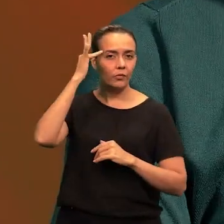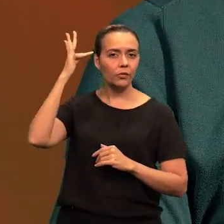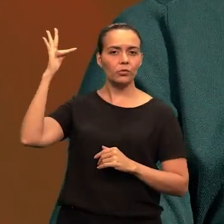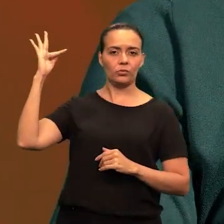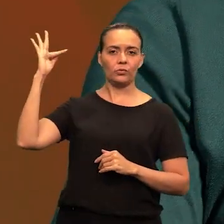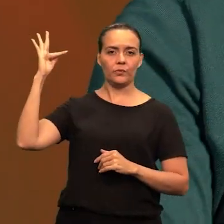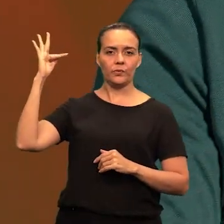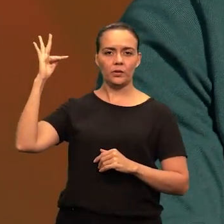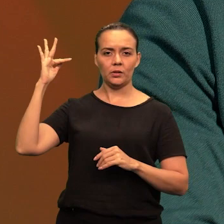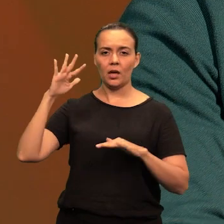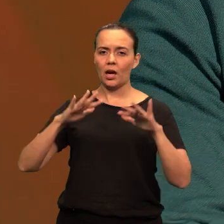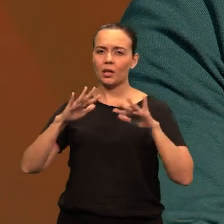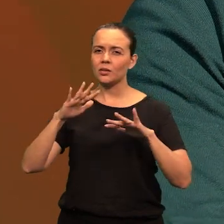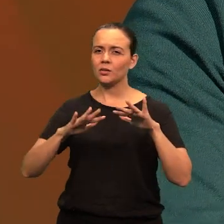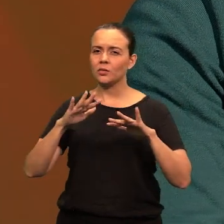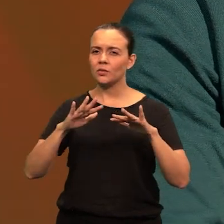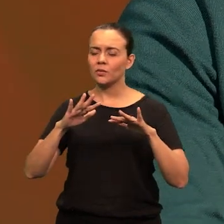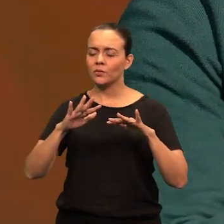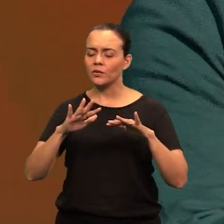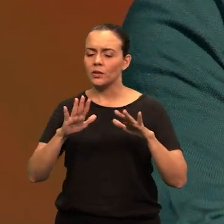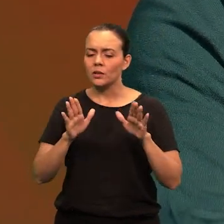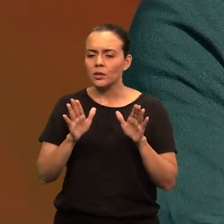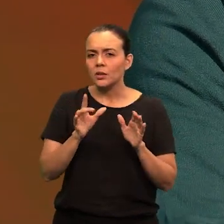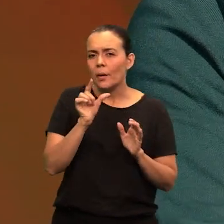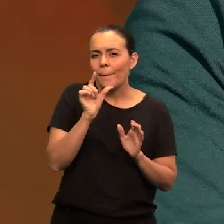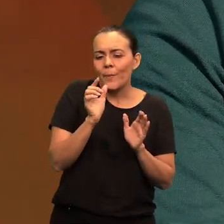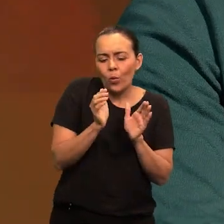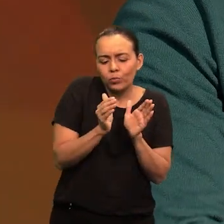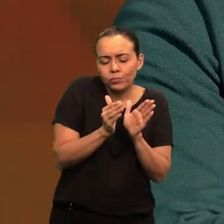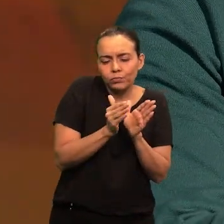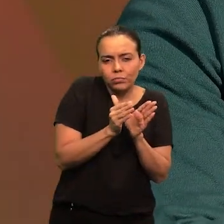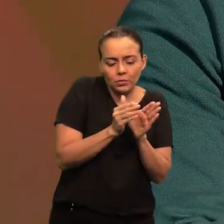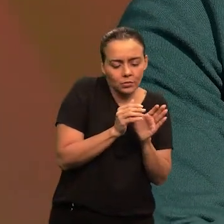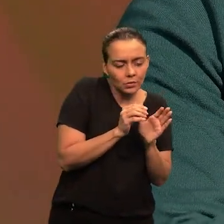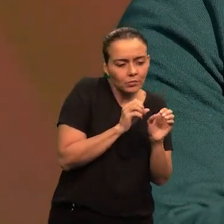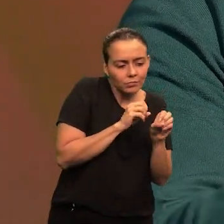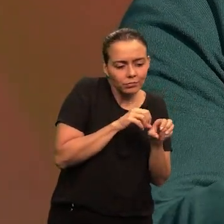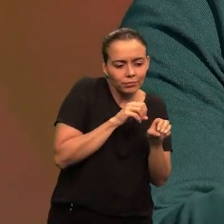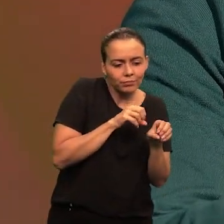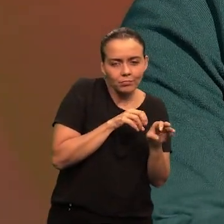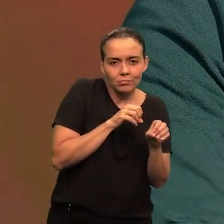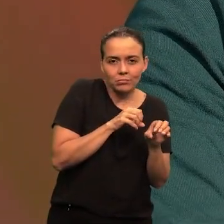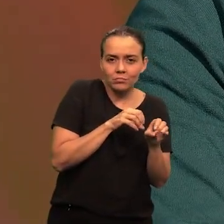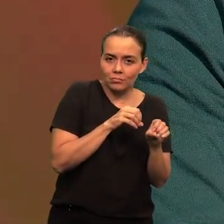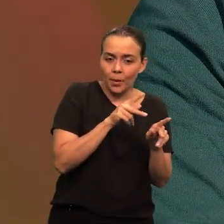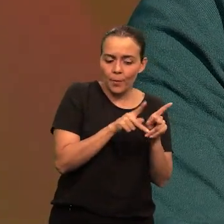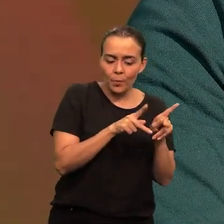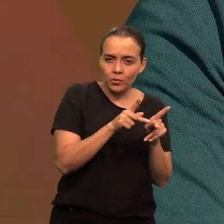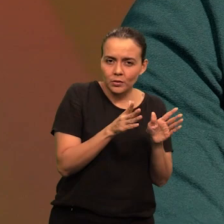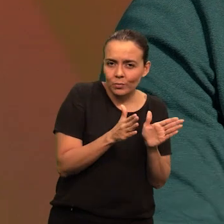muitas vezes fechada, hermética, e às vezes falando para um público interno.